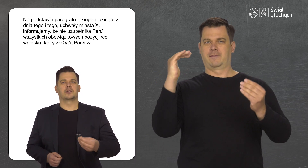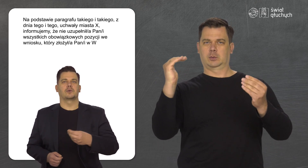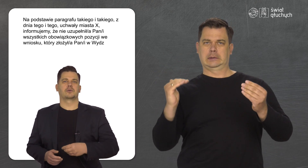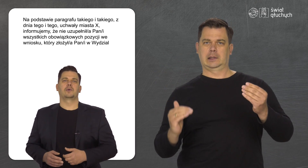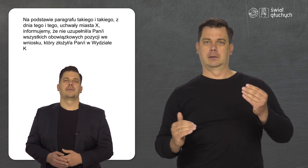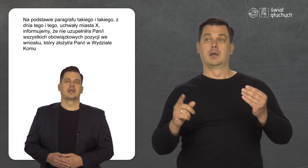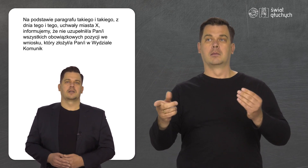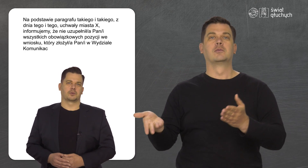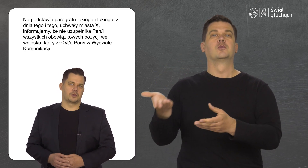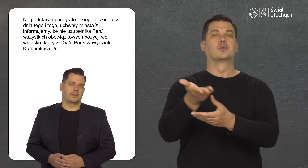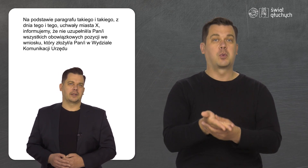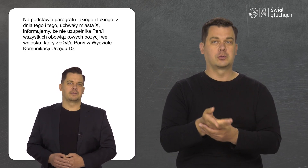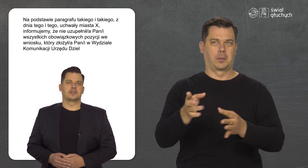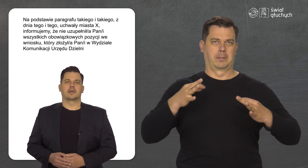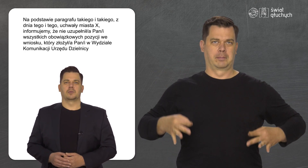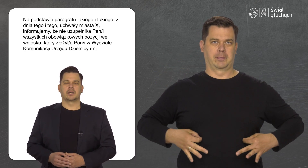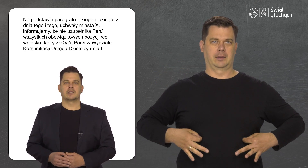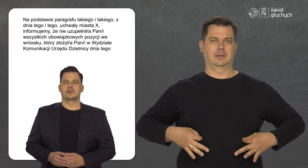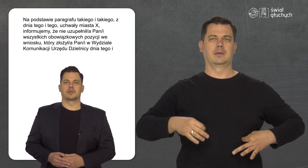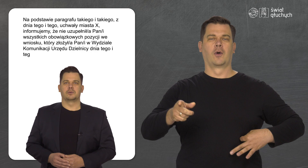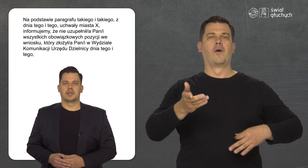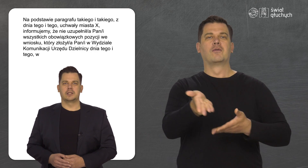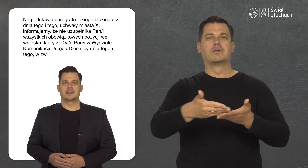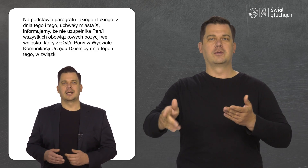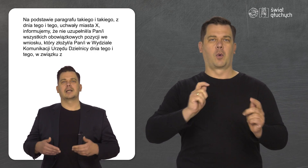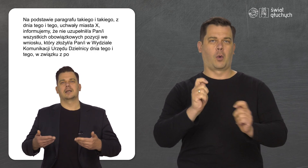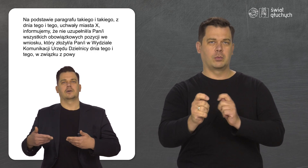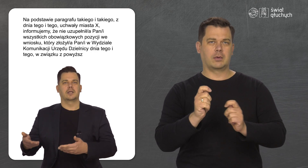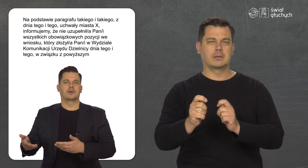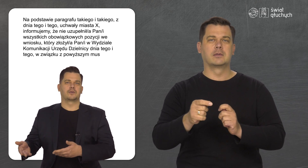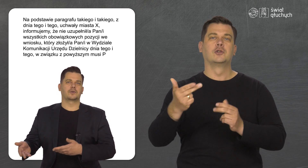który złożył/a Pan/i w Wydziale Komunikacji Urzędu Dzielnicy dnia tego i tego,